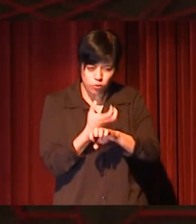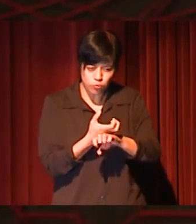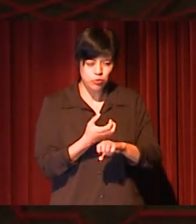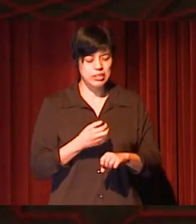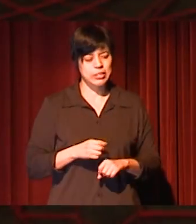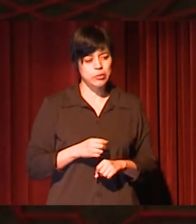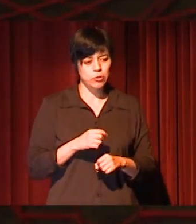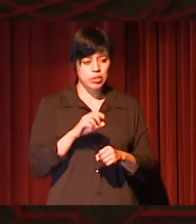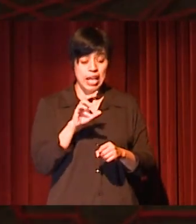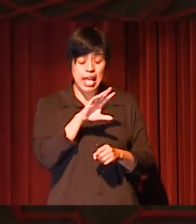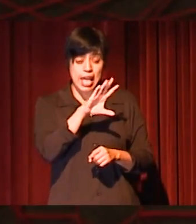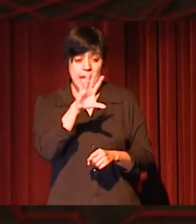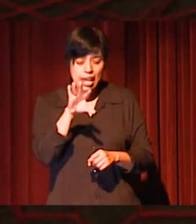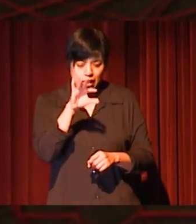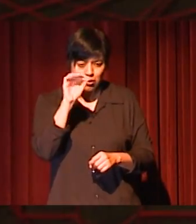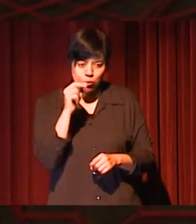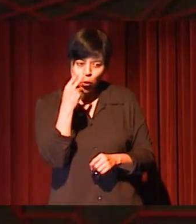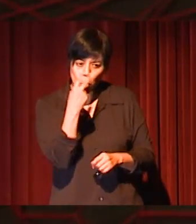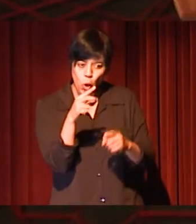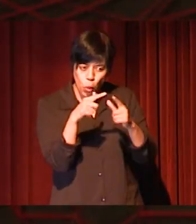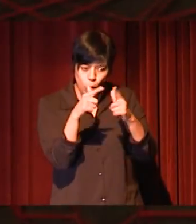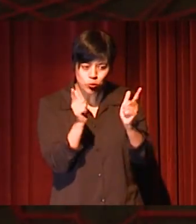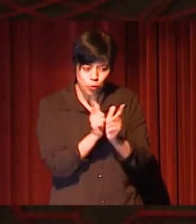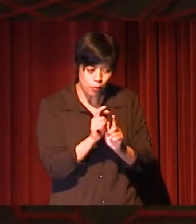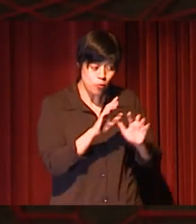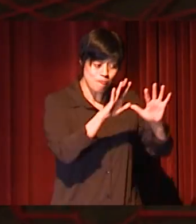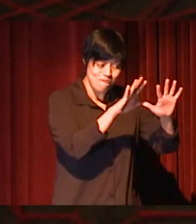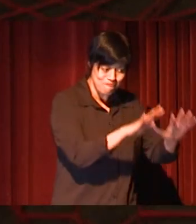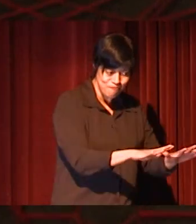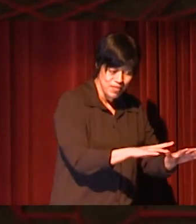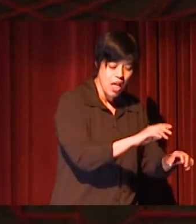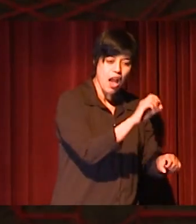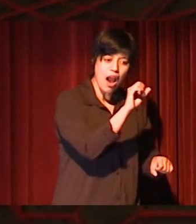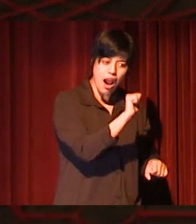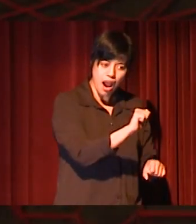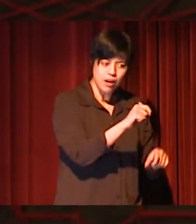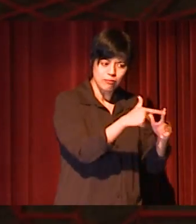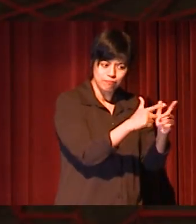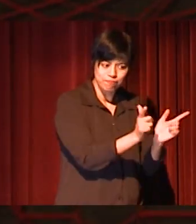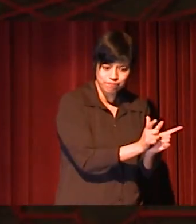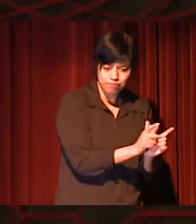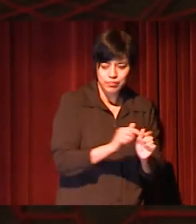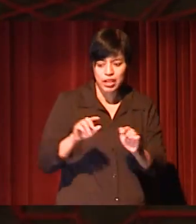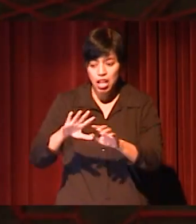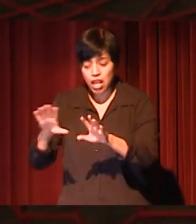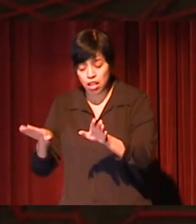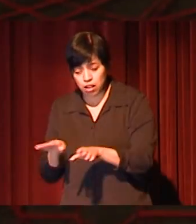Él eligió a dos grupos de primaria, digamos el grupo A y el grupo B y los siguió durante tres años.